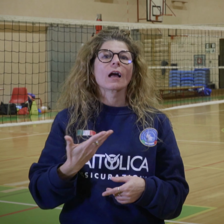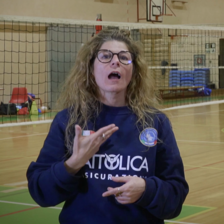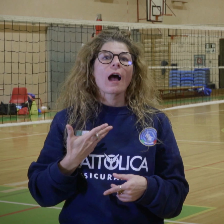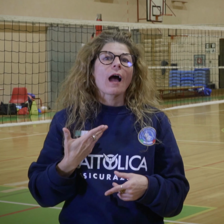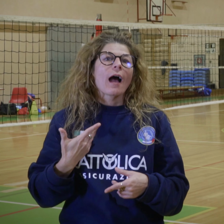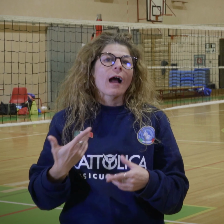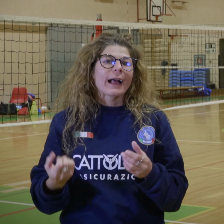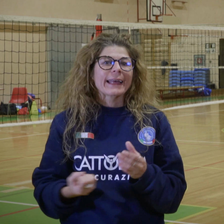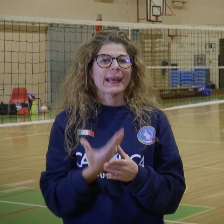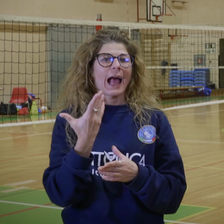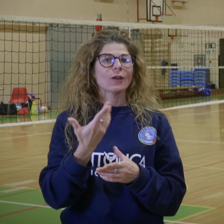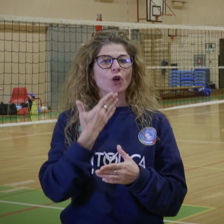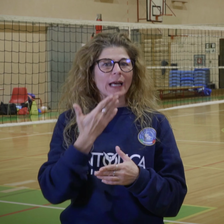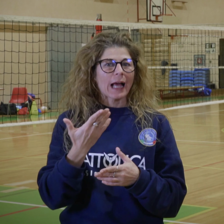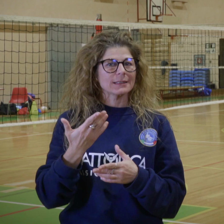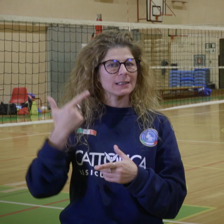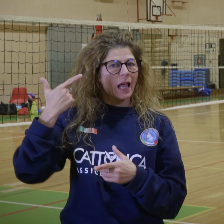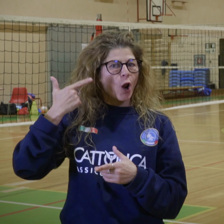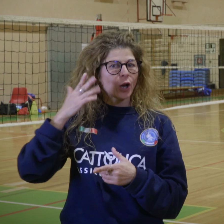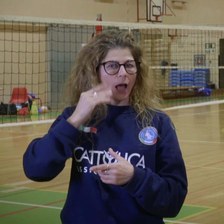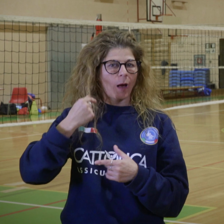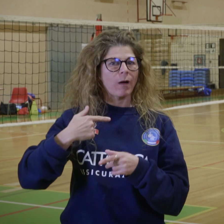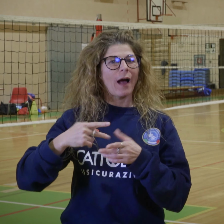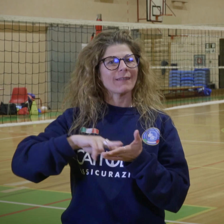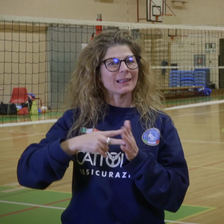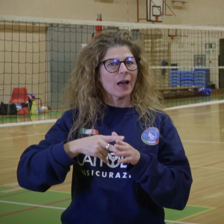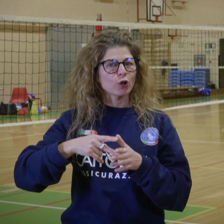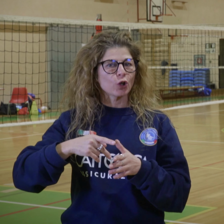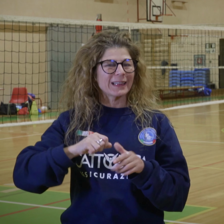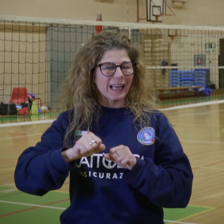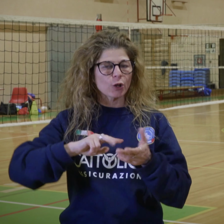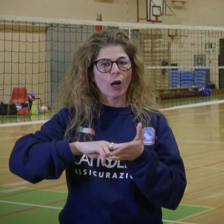grazie al direttore tecnico Loredana Bava, il primo ritrovo di queste ragazze